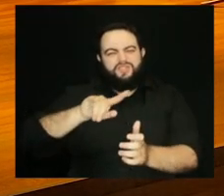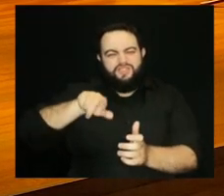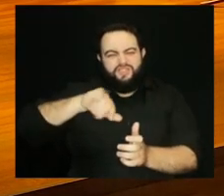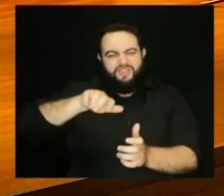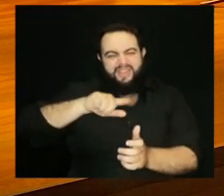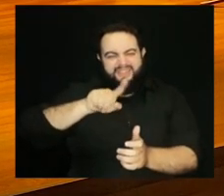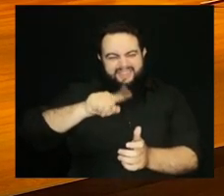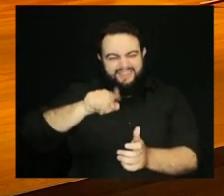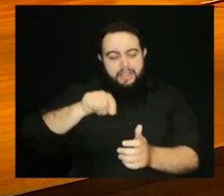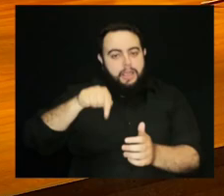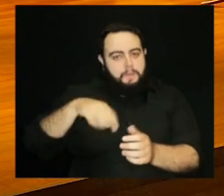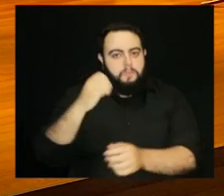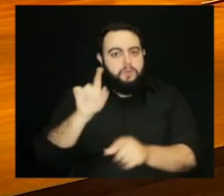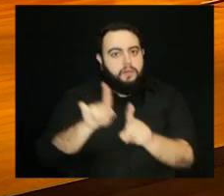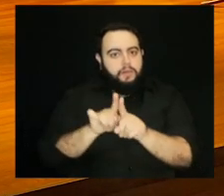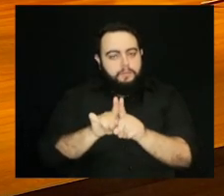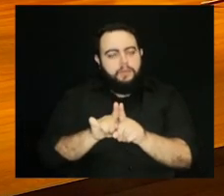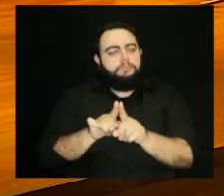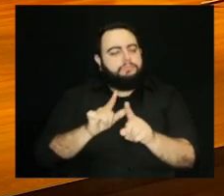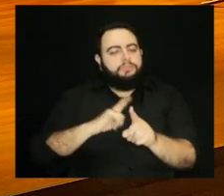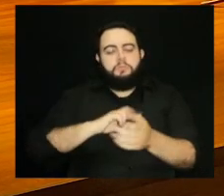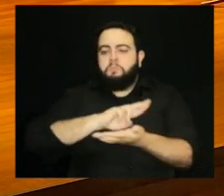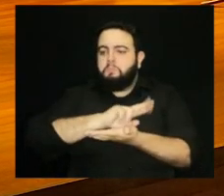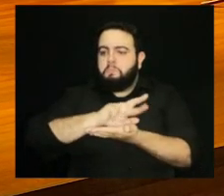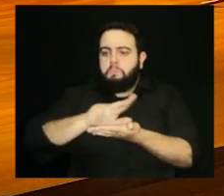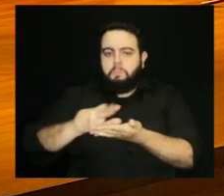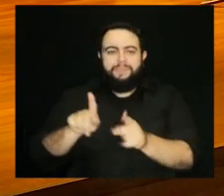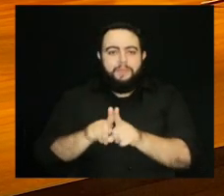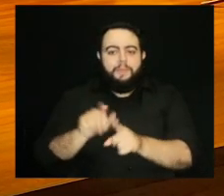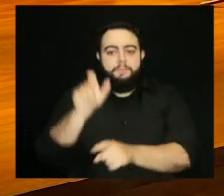Alegre não era diferente. É muita gente compondo Polca, tinha inclusive uma mulher compositora nessa